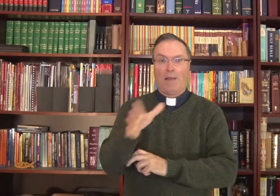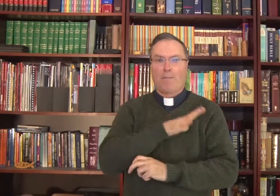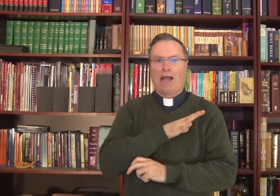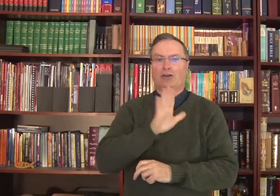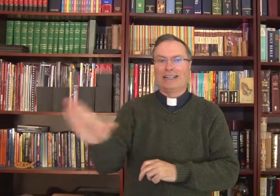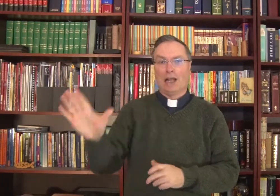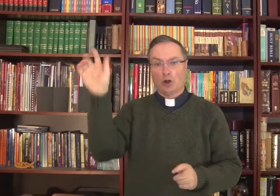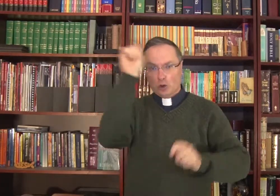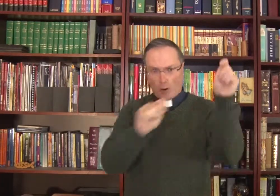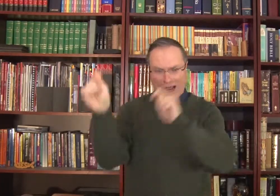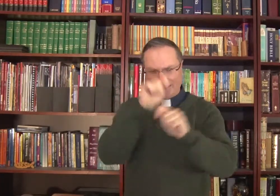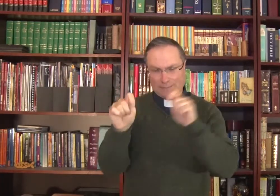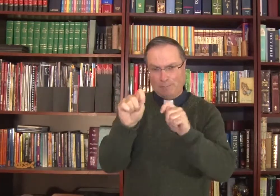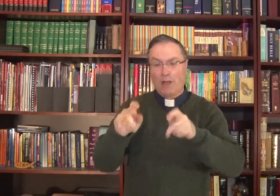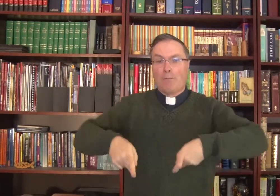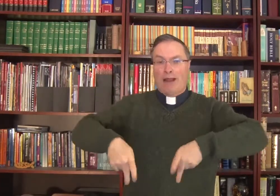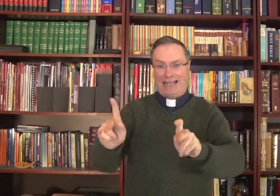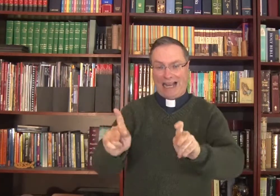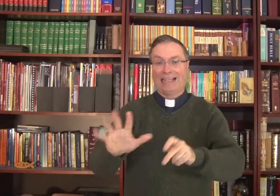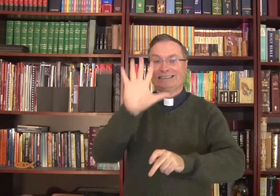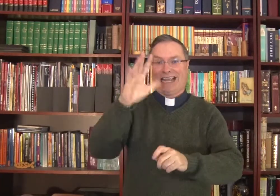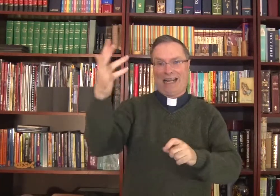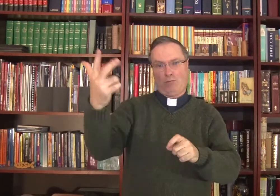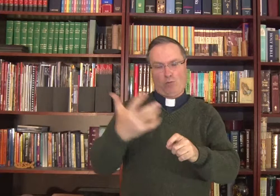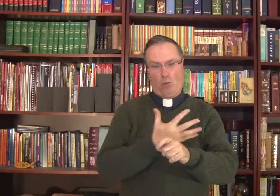mais de les tourmenter pendant cinq mois.